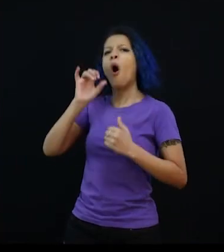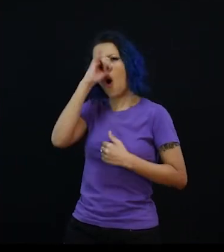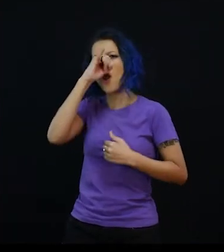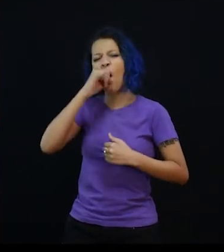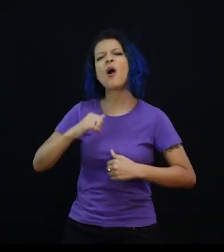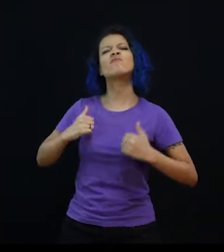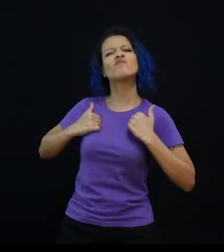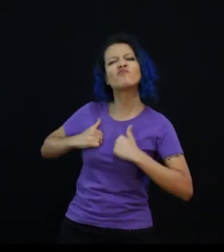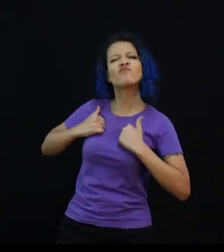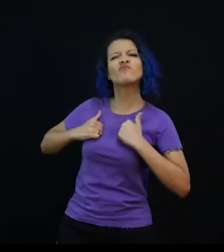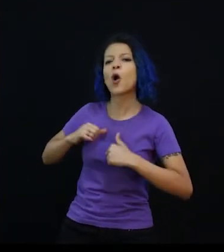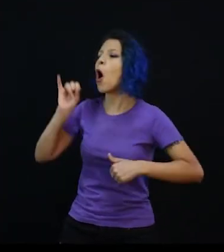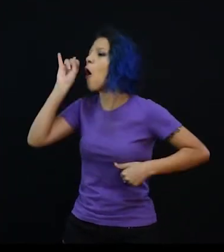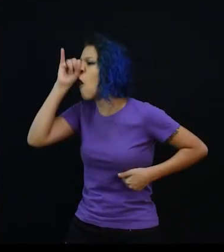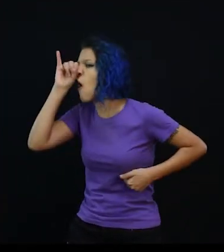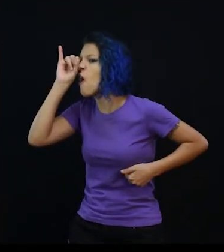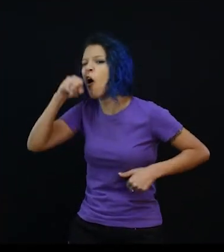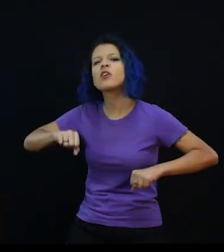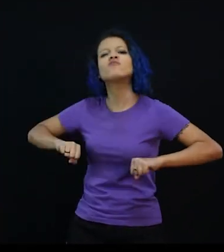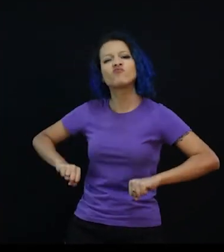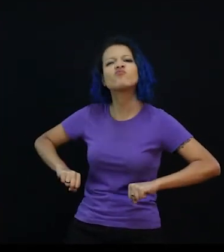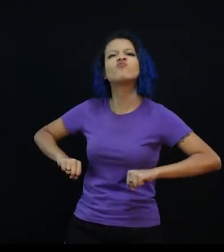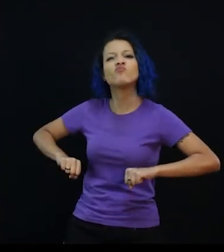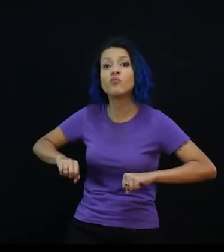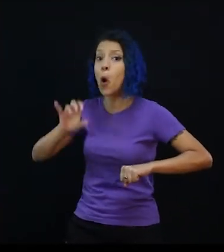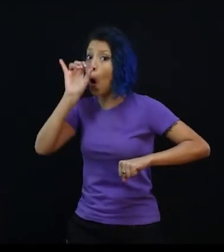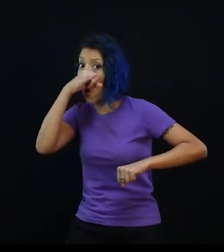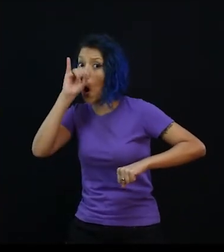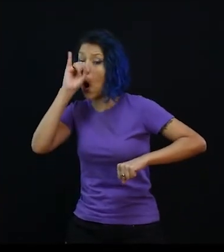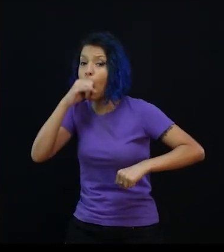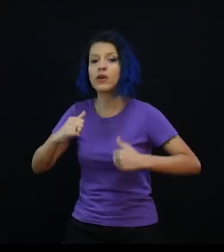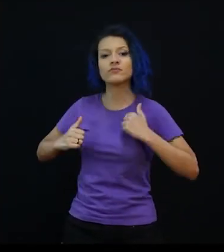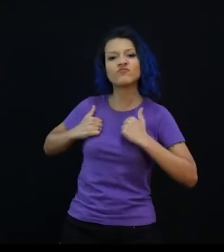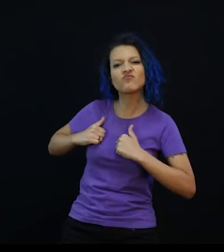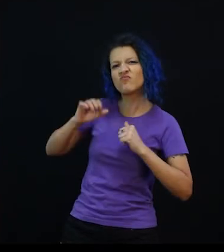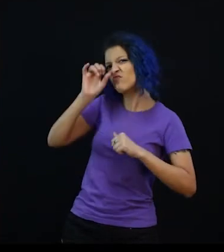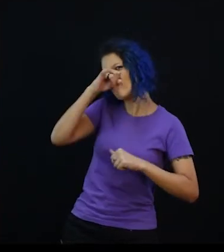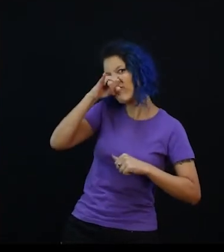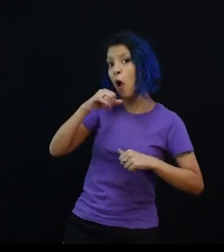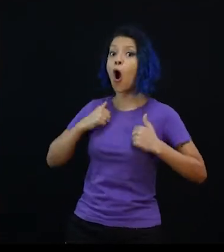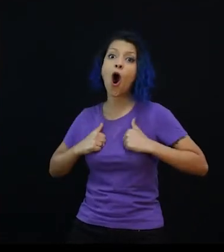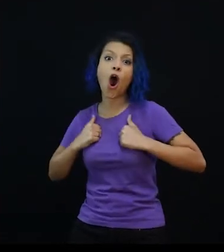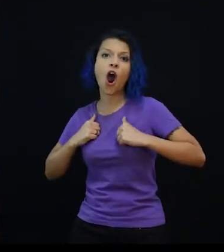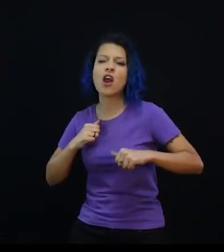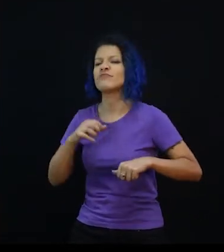Oin oin